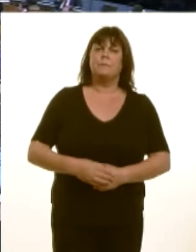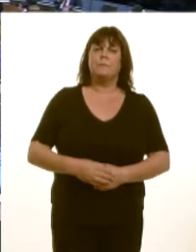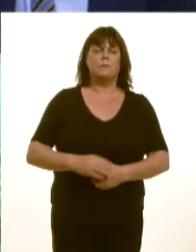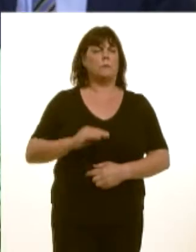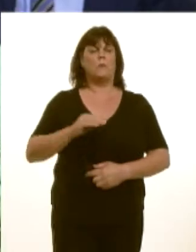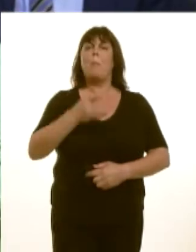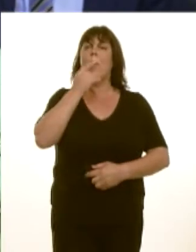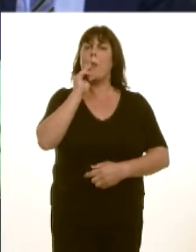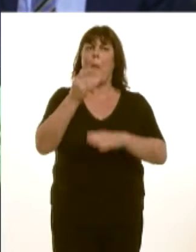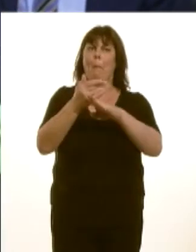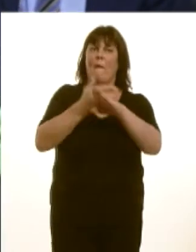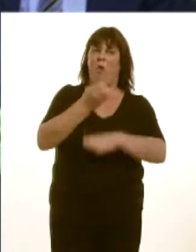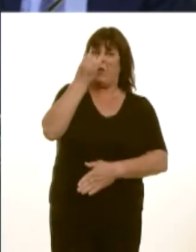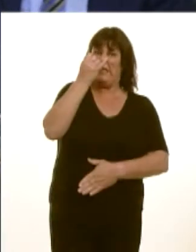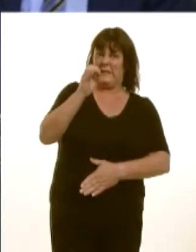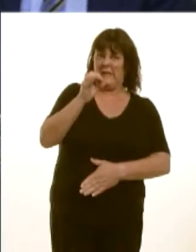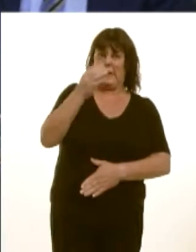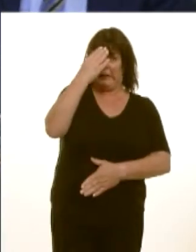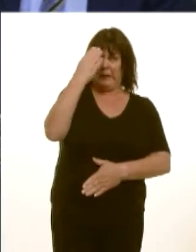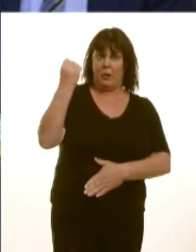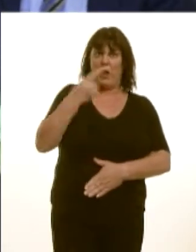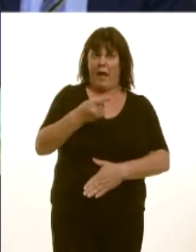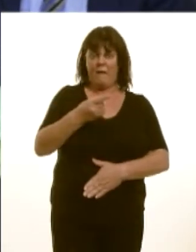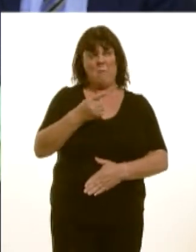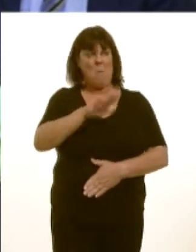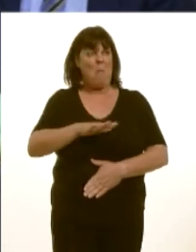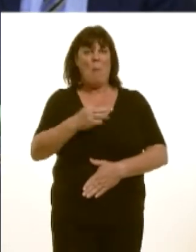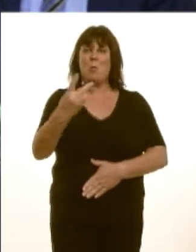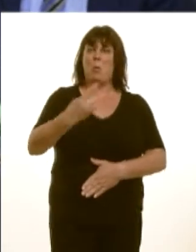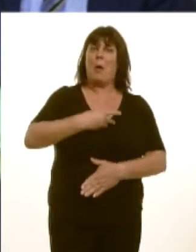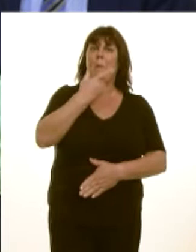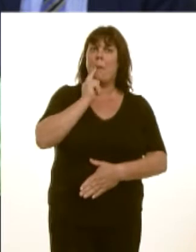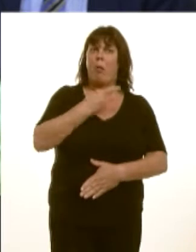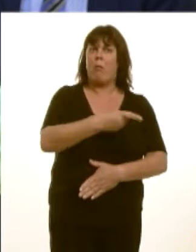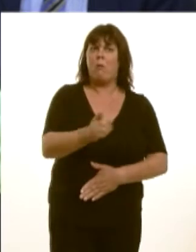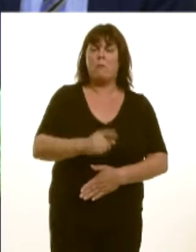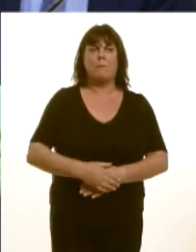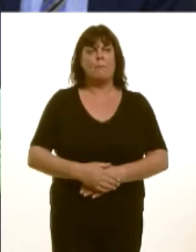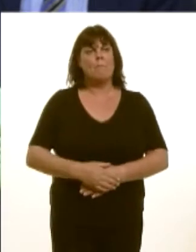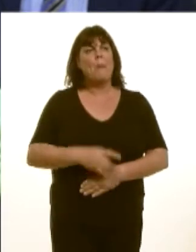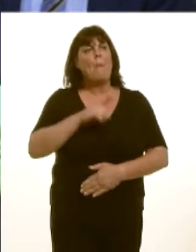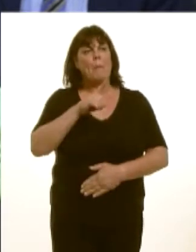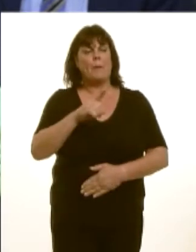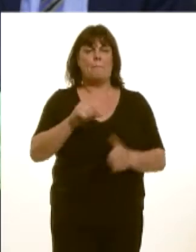Mae gwasanaethau yn bennaf ar hyn o bryd yn cael eu cyfeirio at yr henoed â dementia.